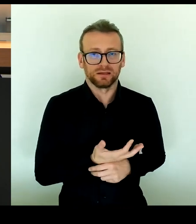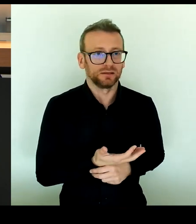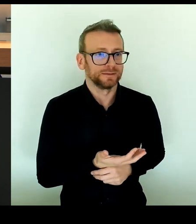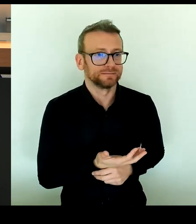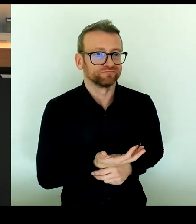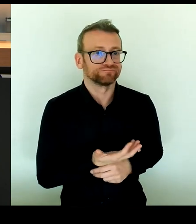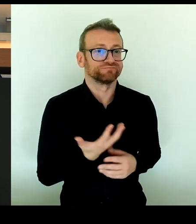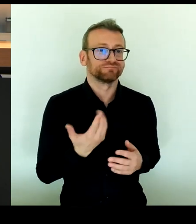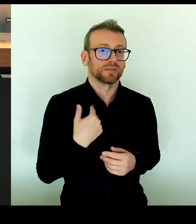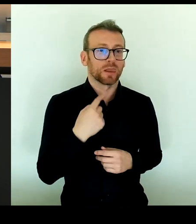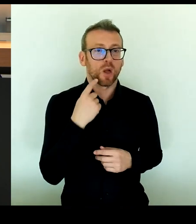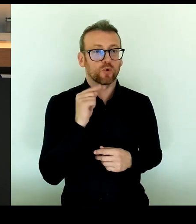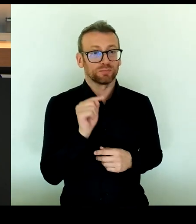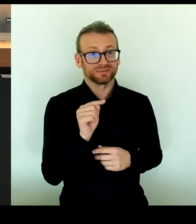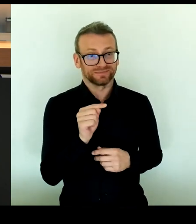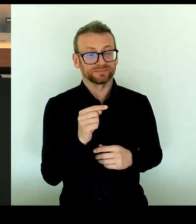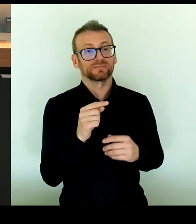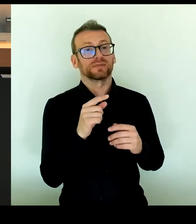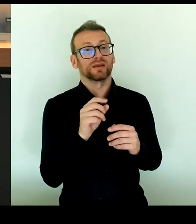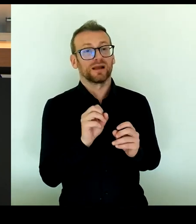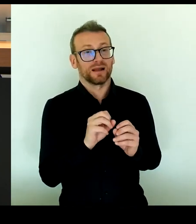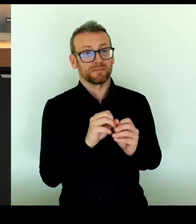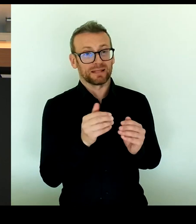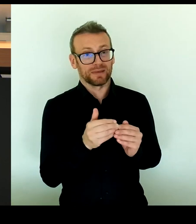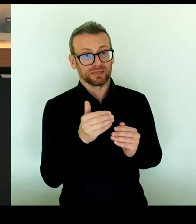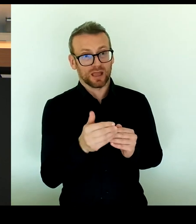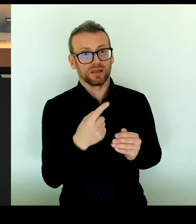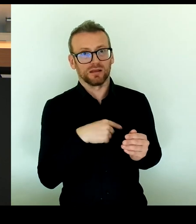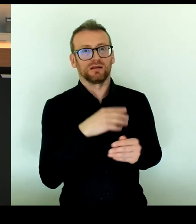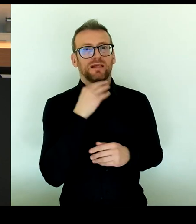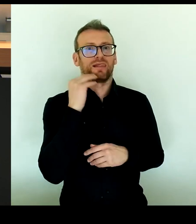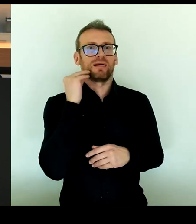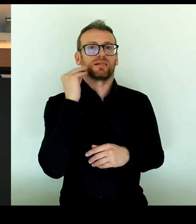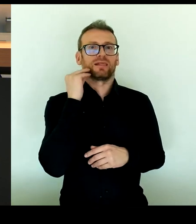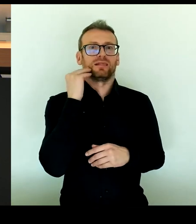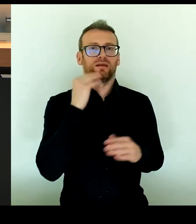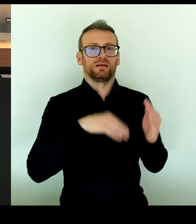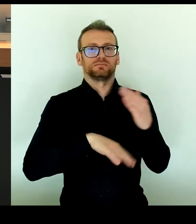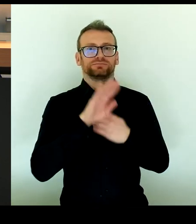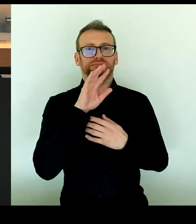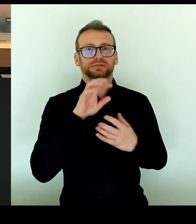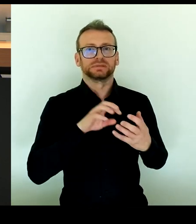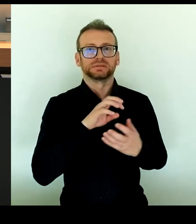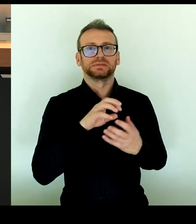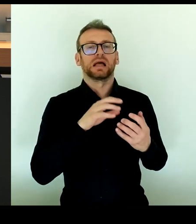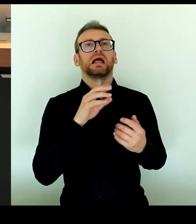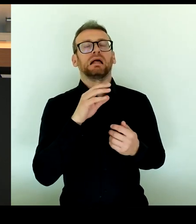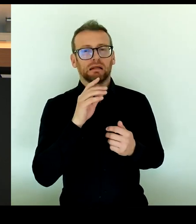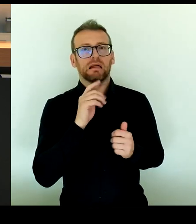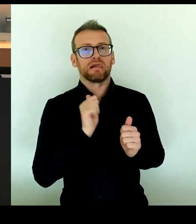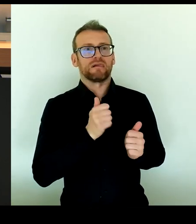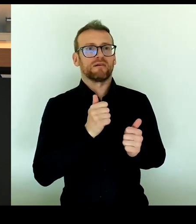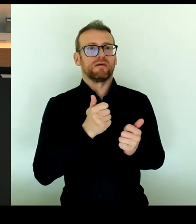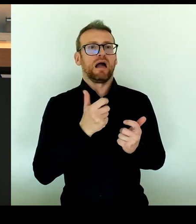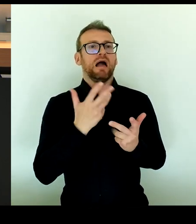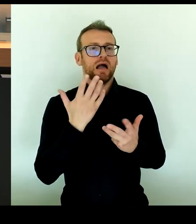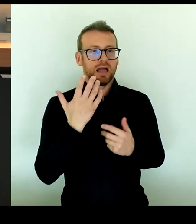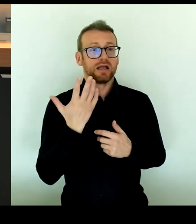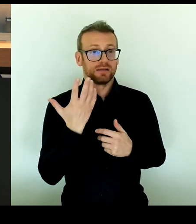jetzt noch durch alle Fraktionen. Der wird dann auch noch mal mit allen öffentlich diskut. Und dann werden wir den auch in diesem Jahr beschließen.